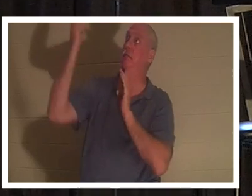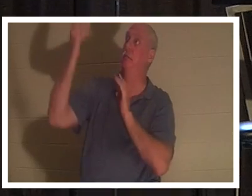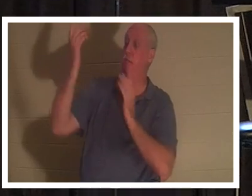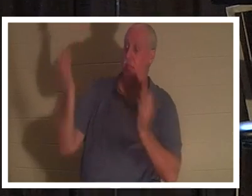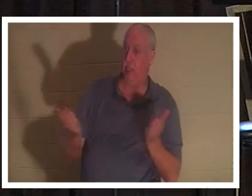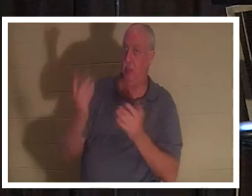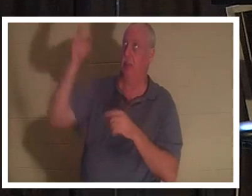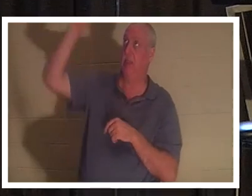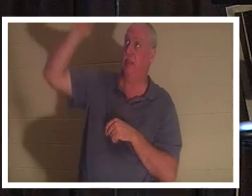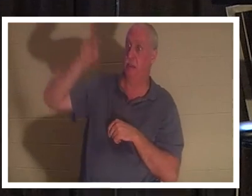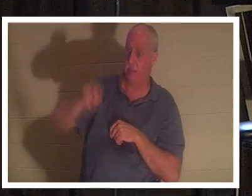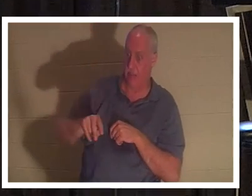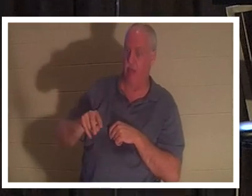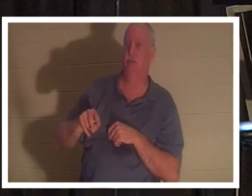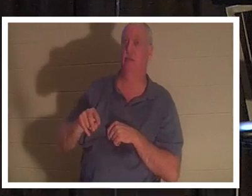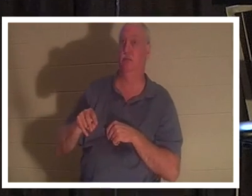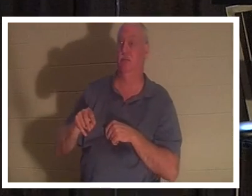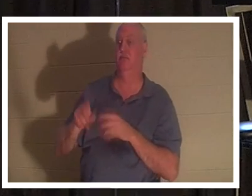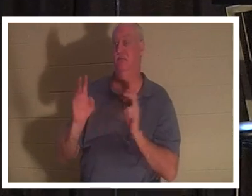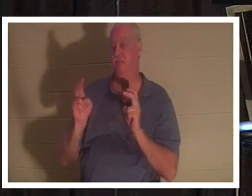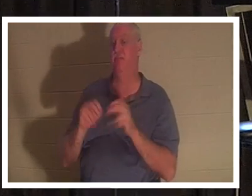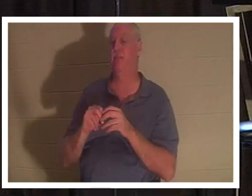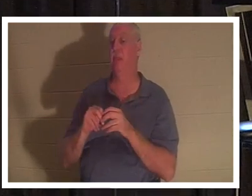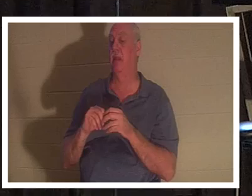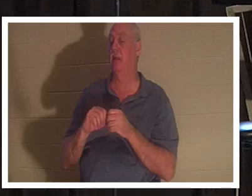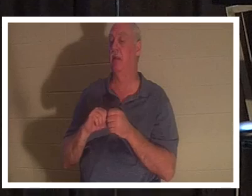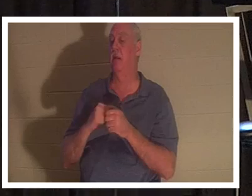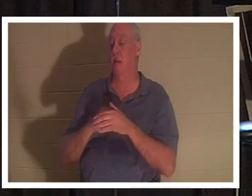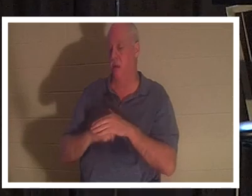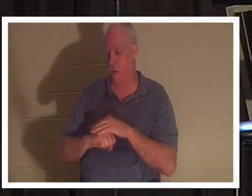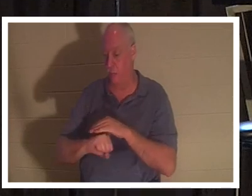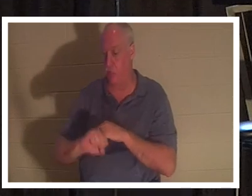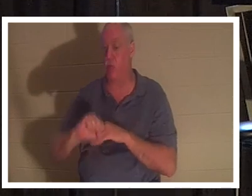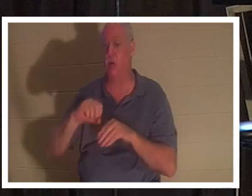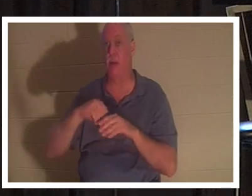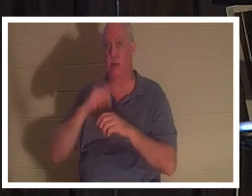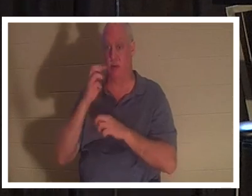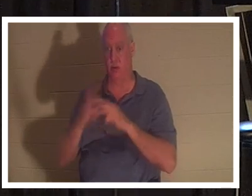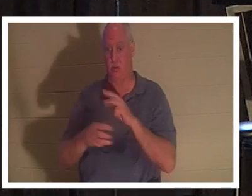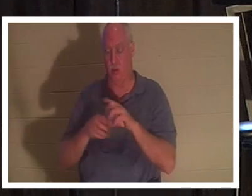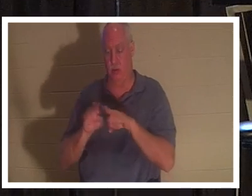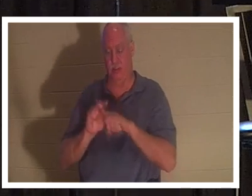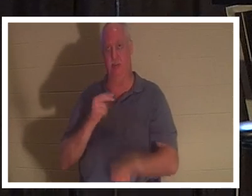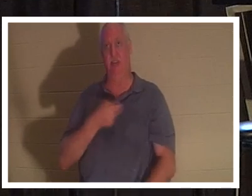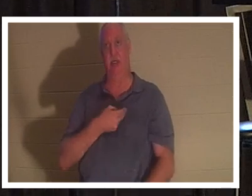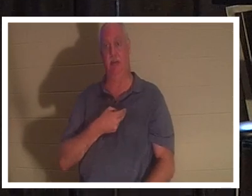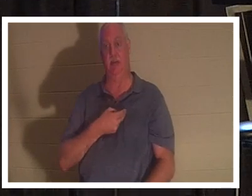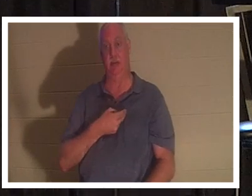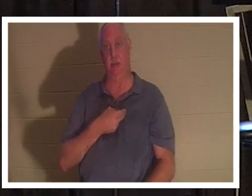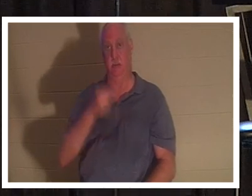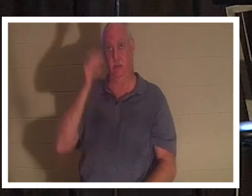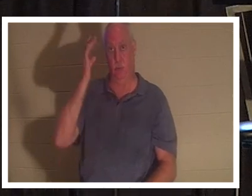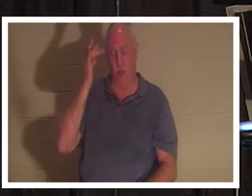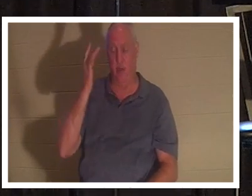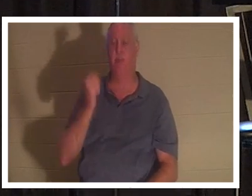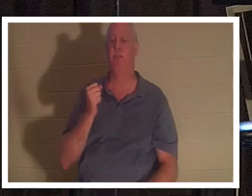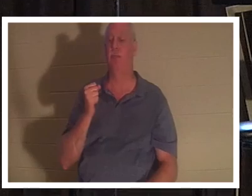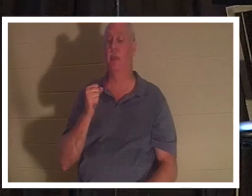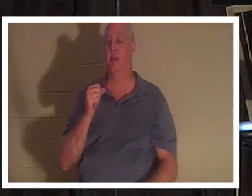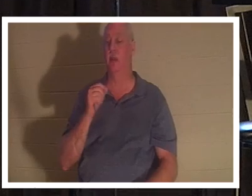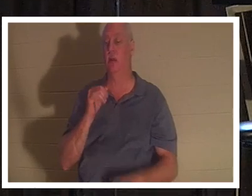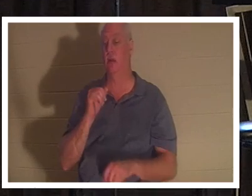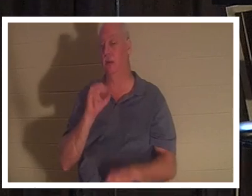園で人類 にかけられた呪いは死であったため、 彼はいわば梯子を下りてきて